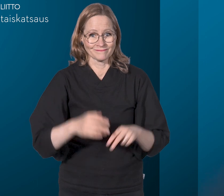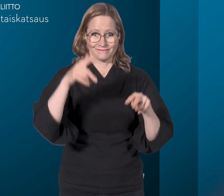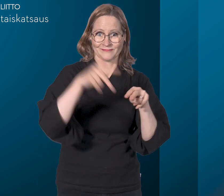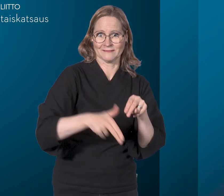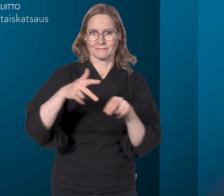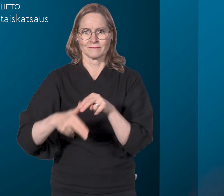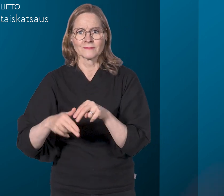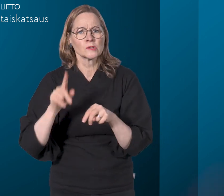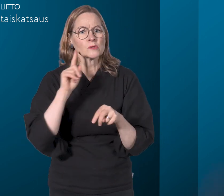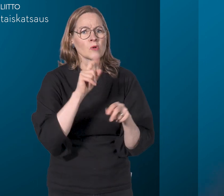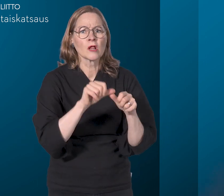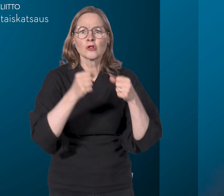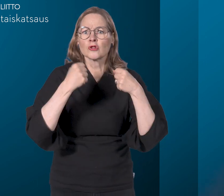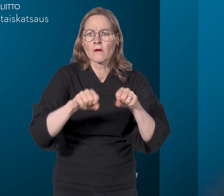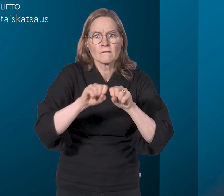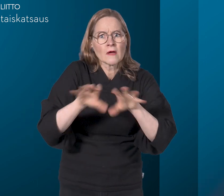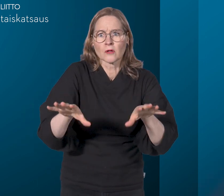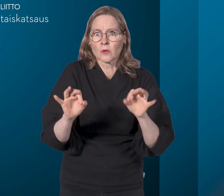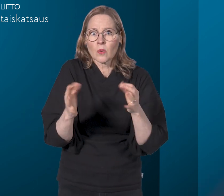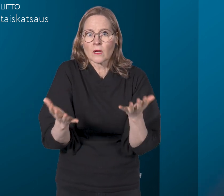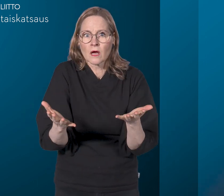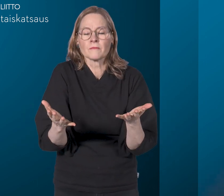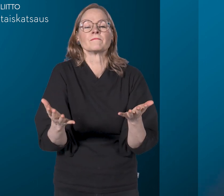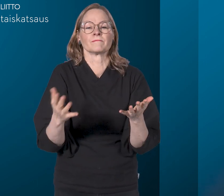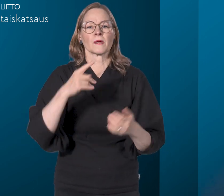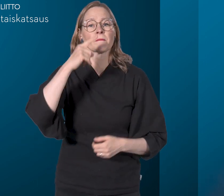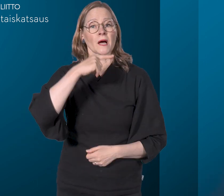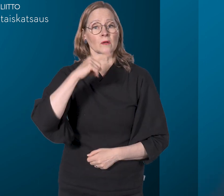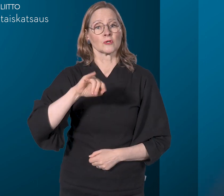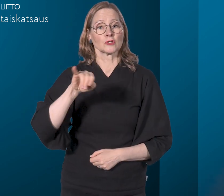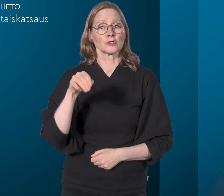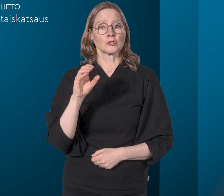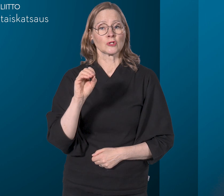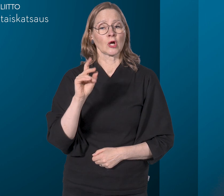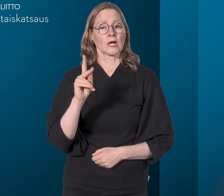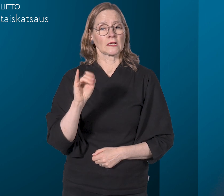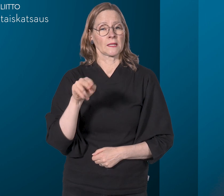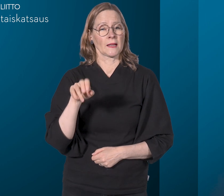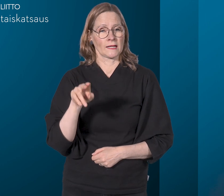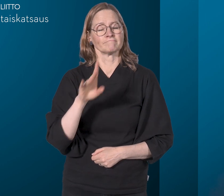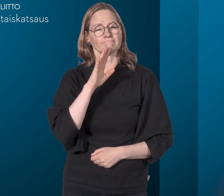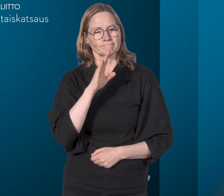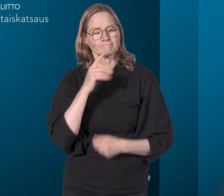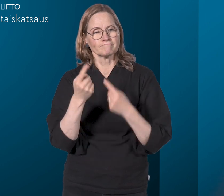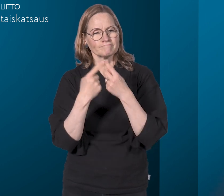Markku Jokinen käy läpi leikkausten vaikutuksia Kuurojen Liiton toimintaan -